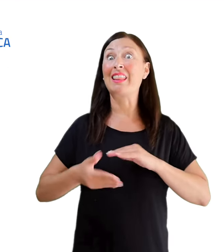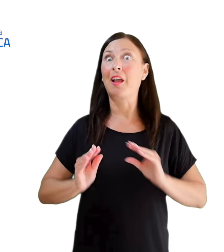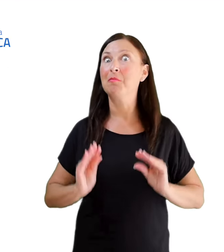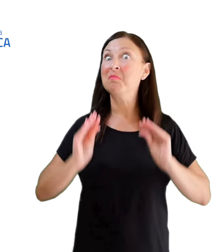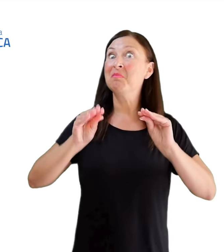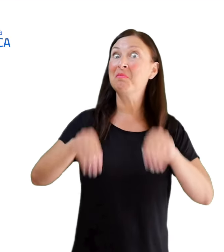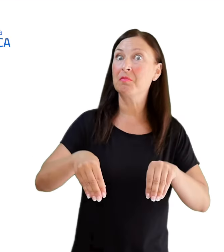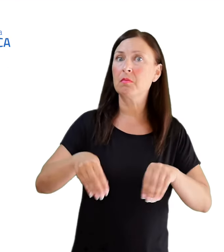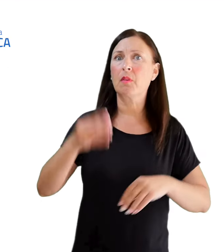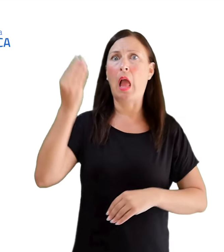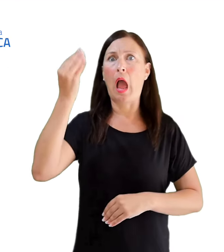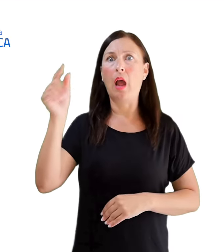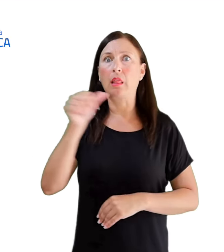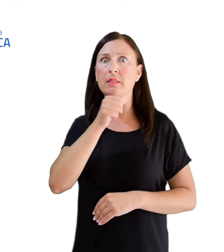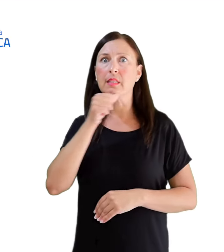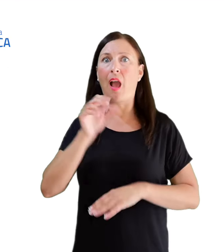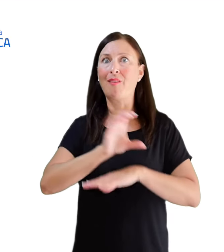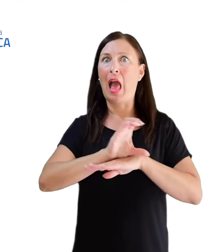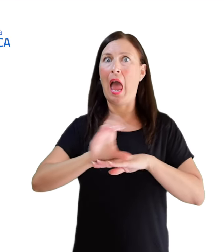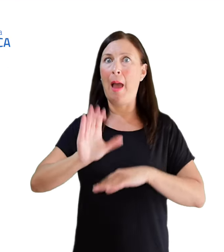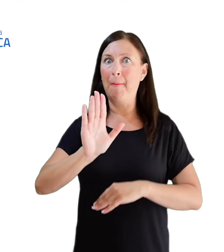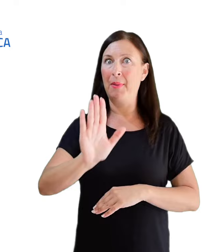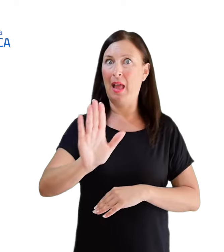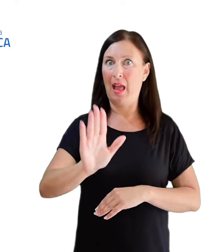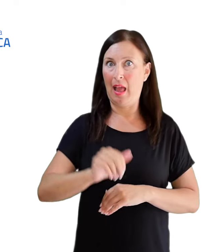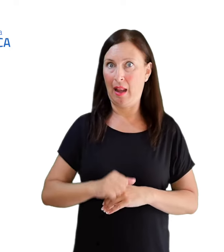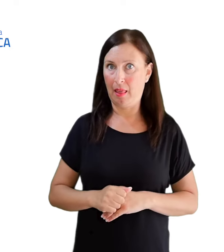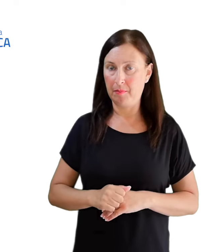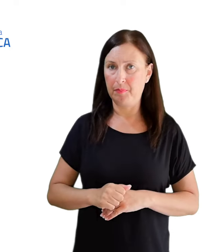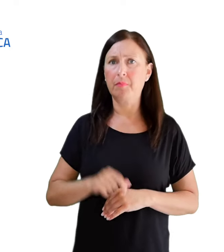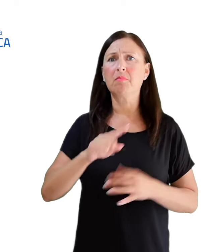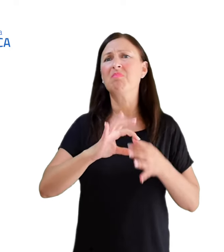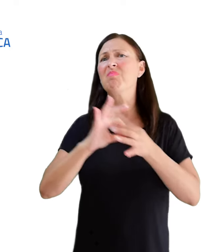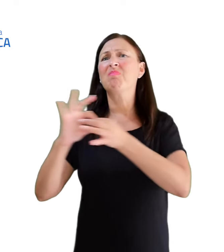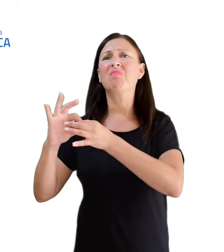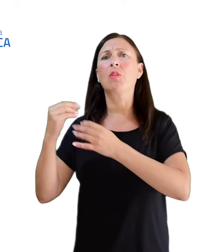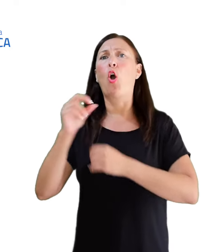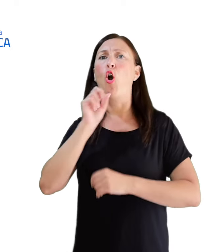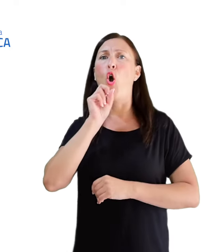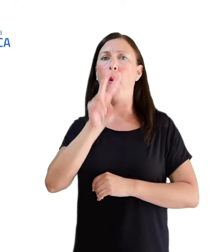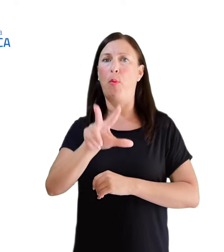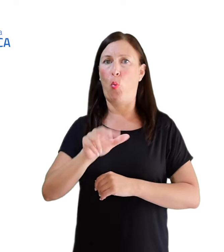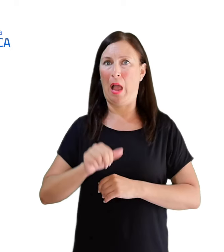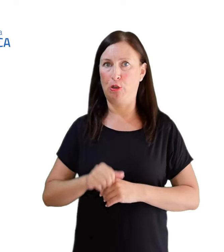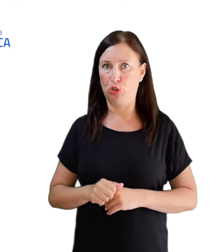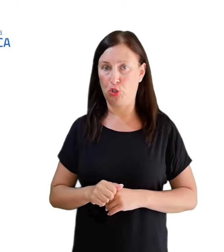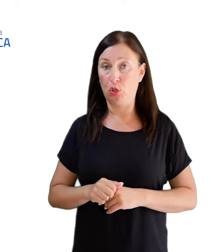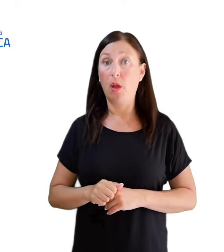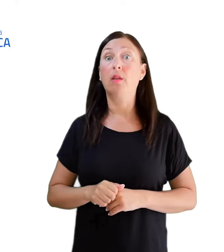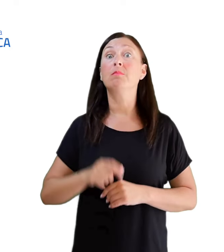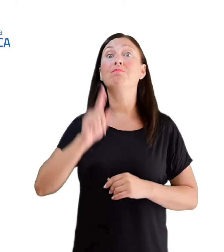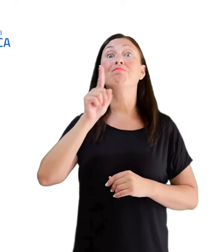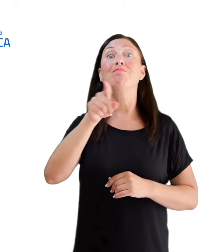Il candidato sordo darà un indirizzo mail che ENS userà per qualsiasi comunicazione.